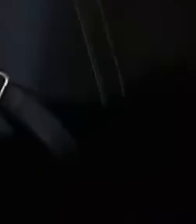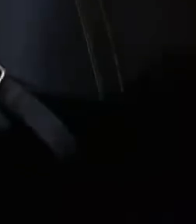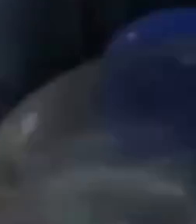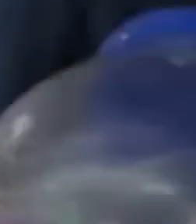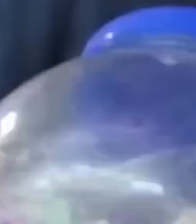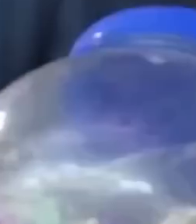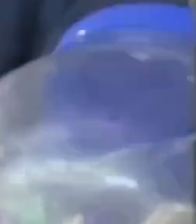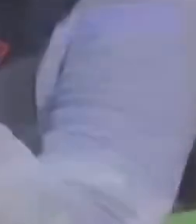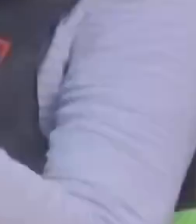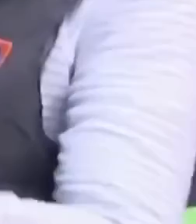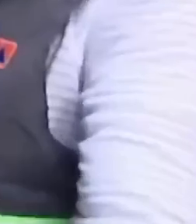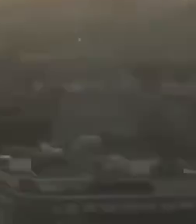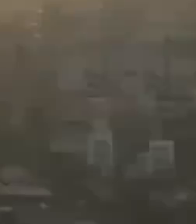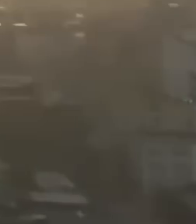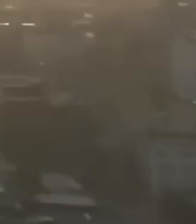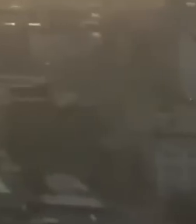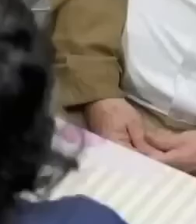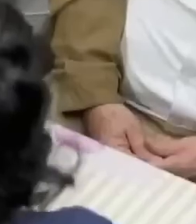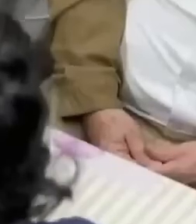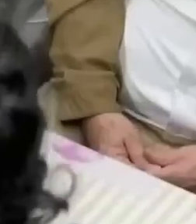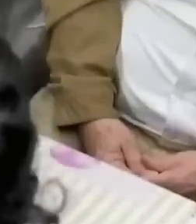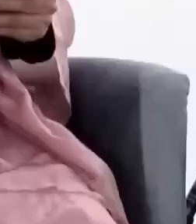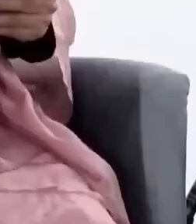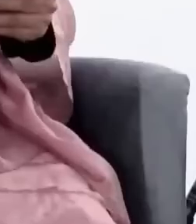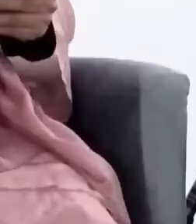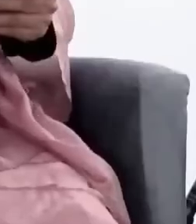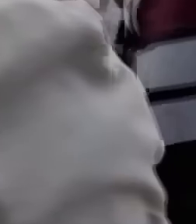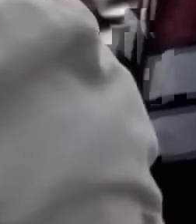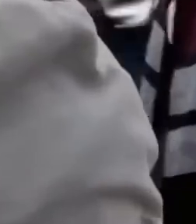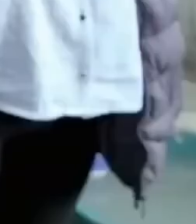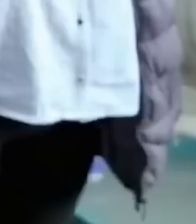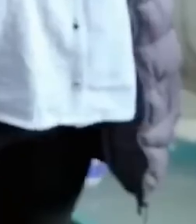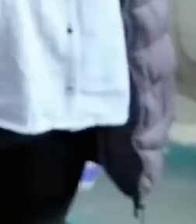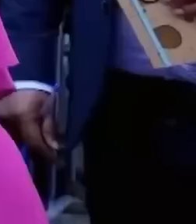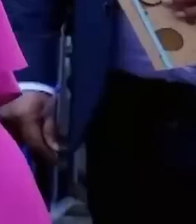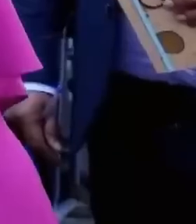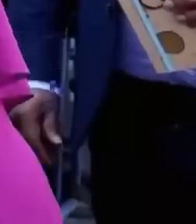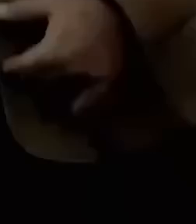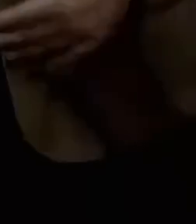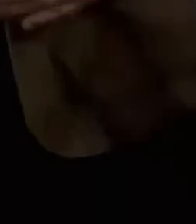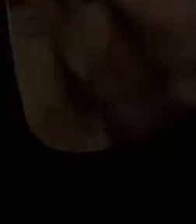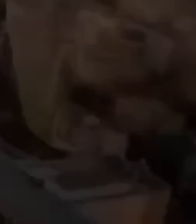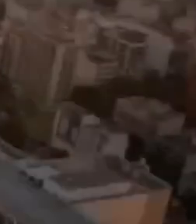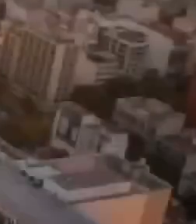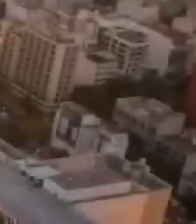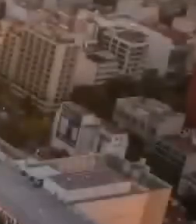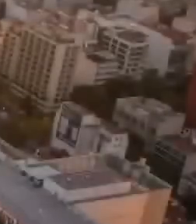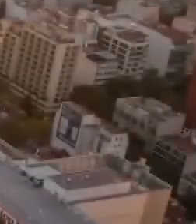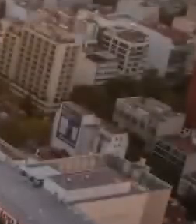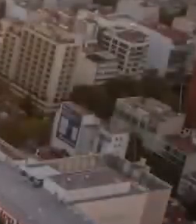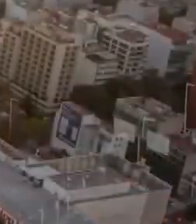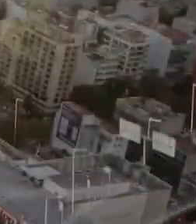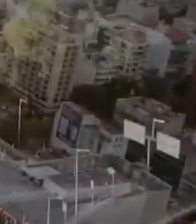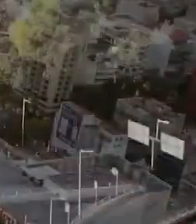con atención este emotivo momento donde el pueblo es el principal protagonista de este